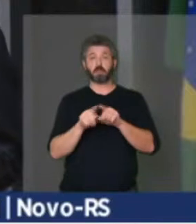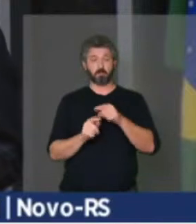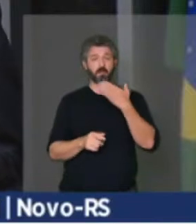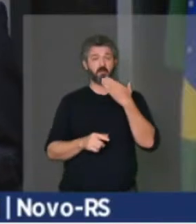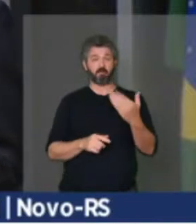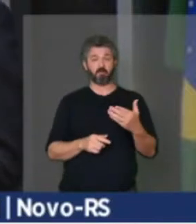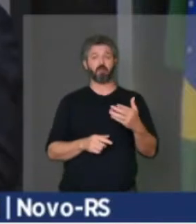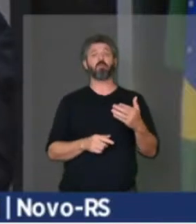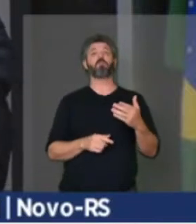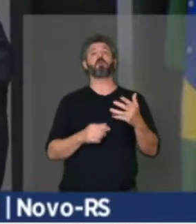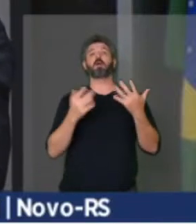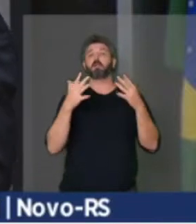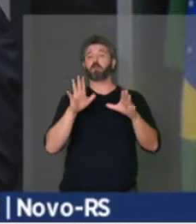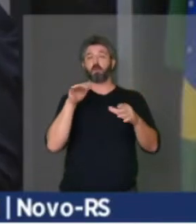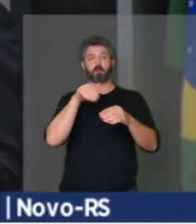CONVOCAÇÃO. PORQUE NÓS